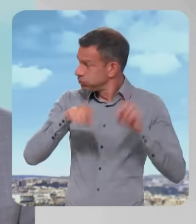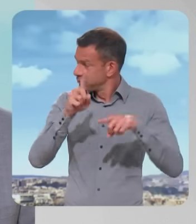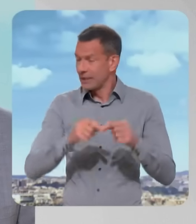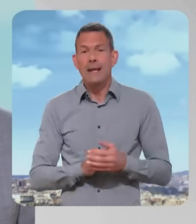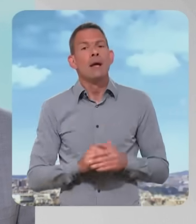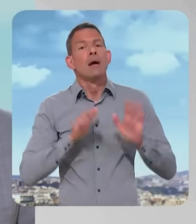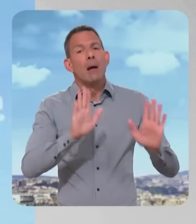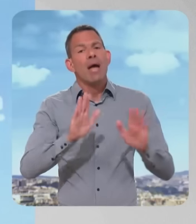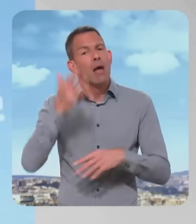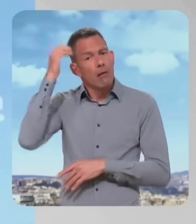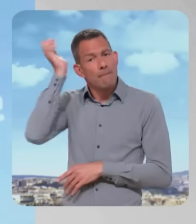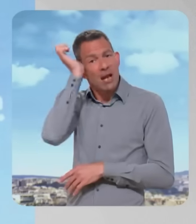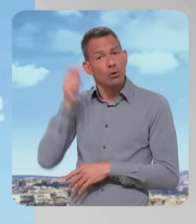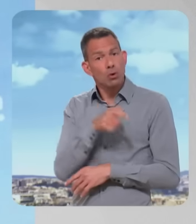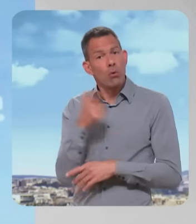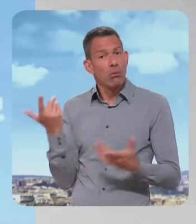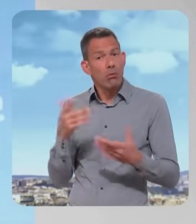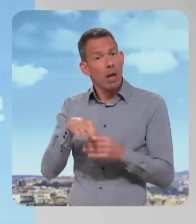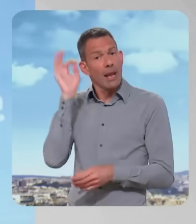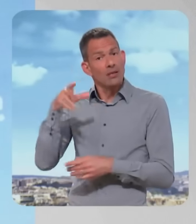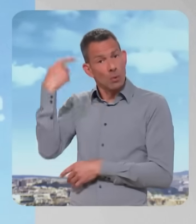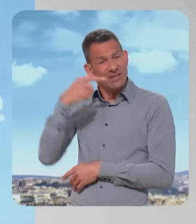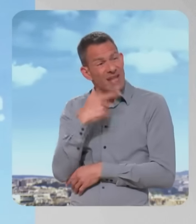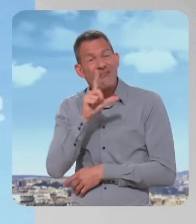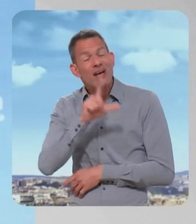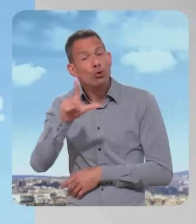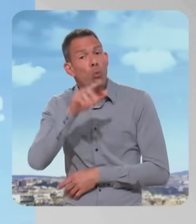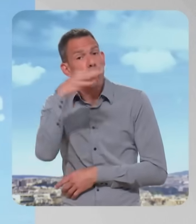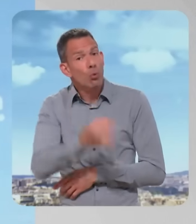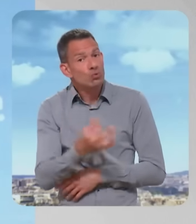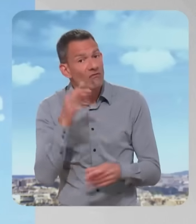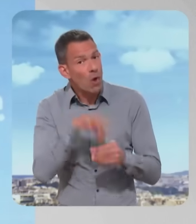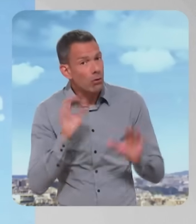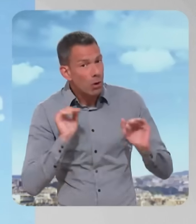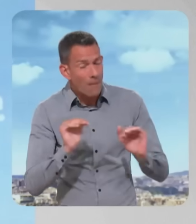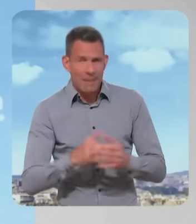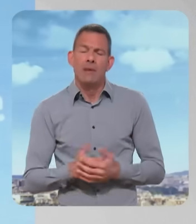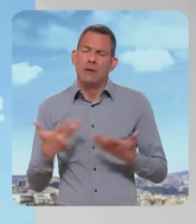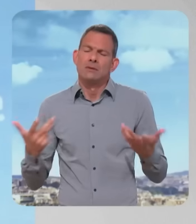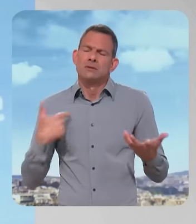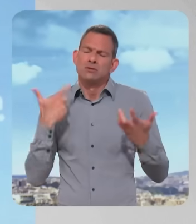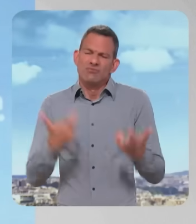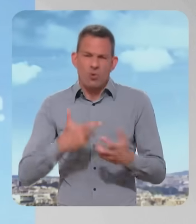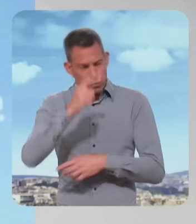M.Bompard: Il y a plein de gens qui sont crédibles. T.Sotto: Et J.-L.Mélenchon? M.Bompard: Je ne vais pas commencer à commenter